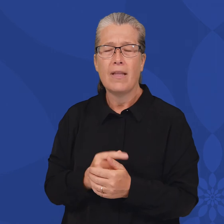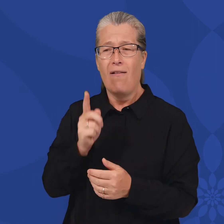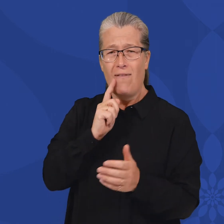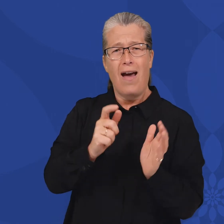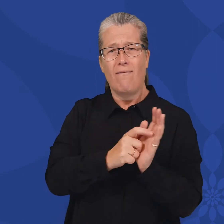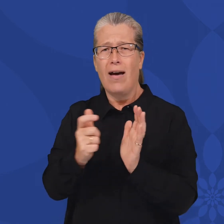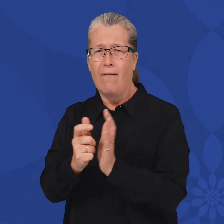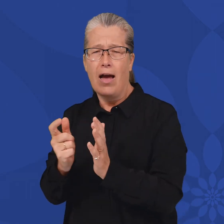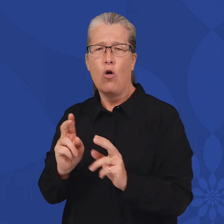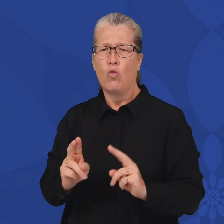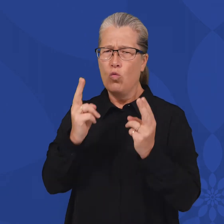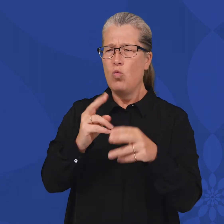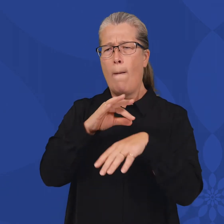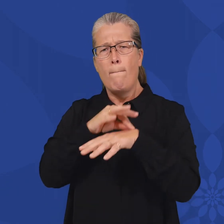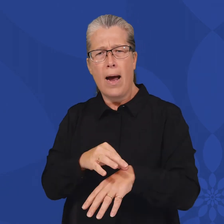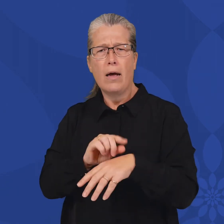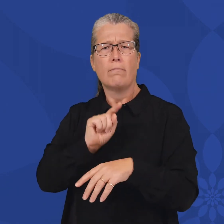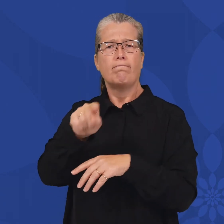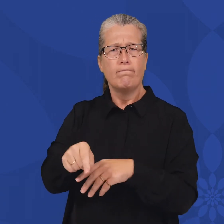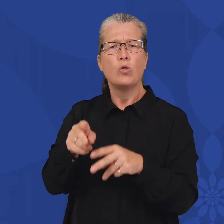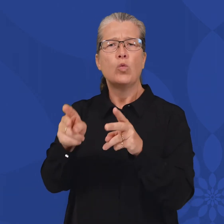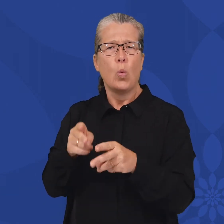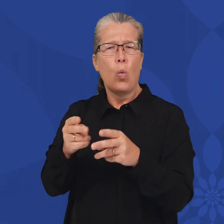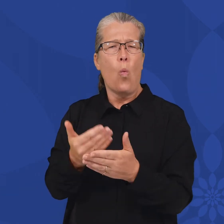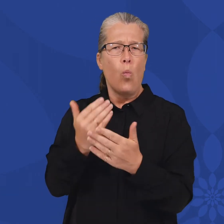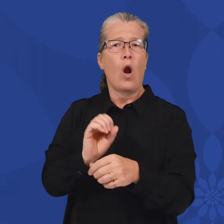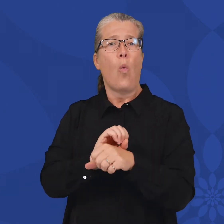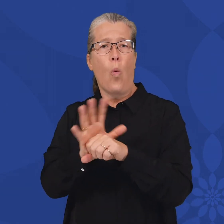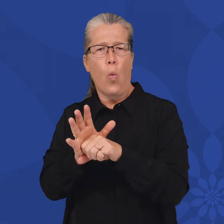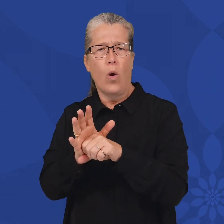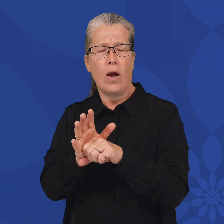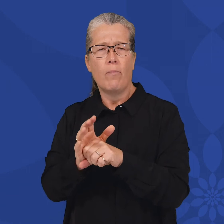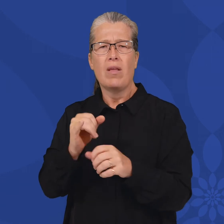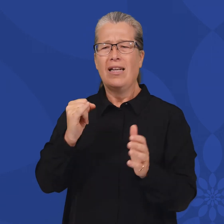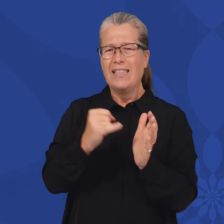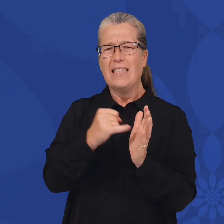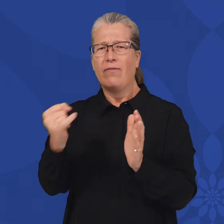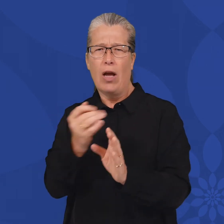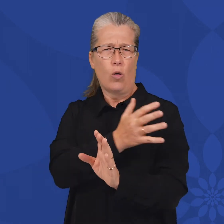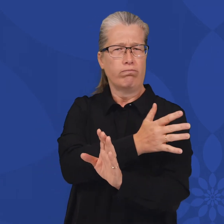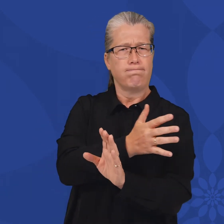Antalet nya coronapatienter som tas in på sjukhus per vecka har varierat mellan -